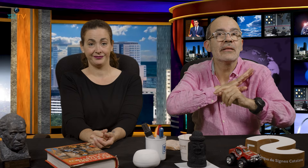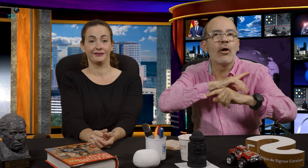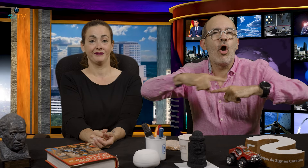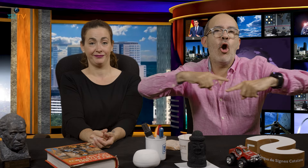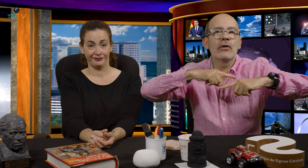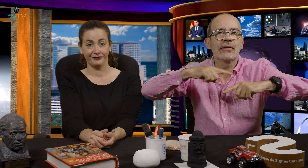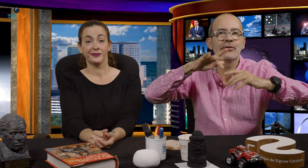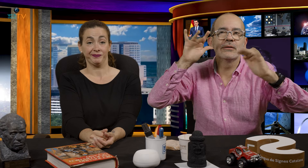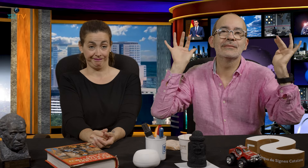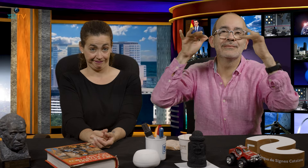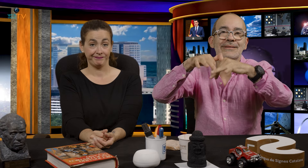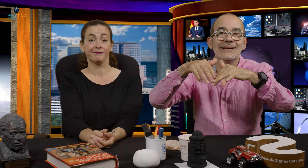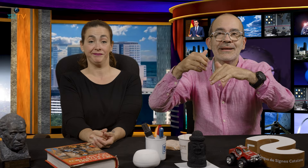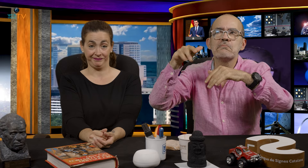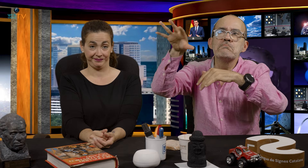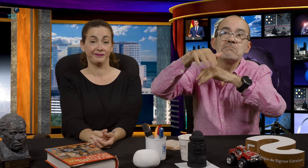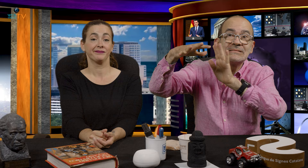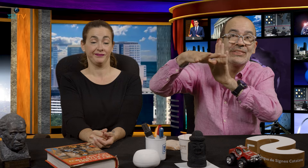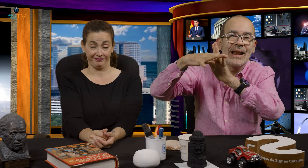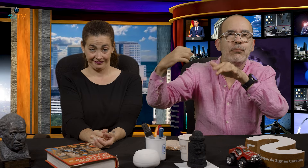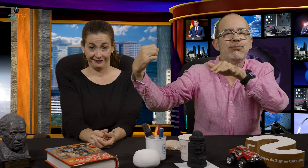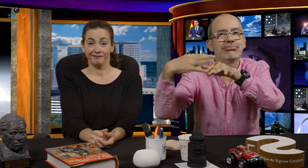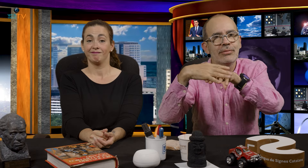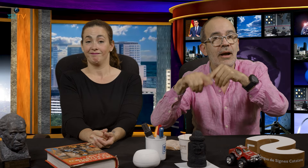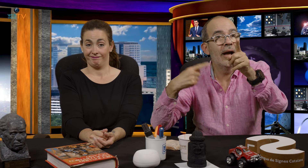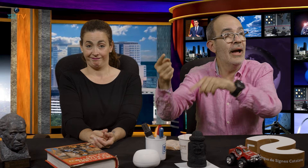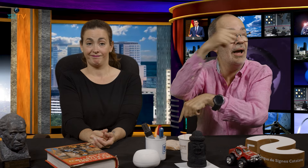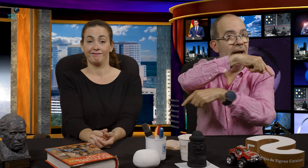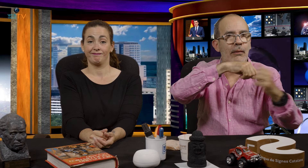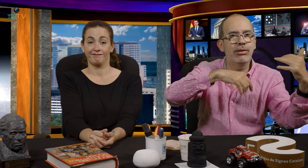que recibe de actos organizados por los países anfitriones.